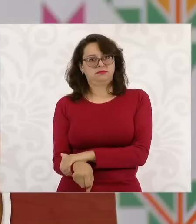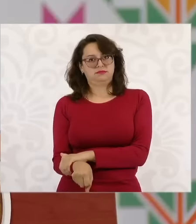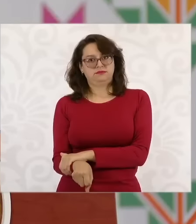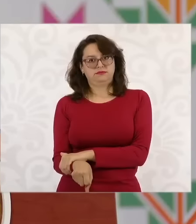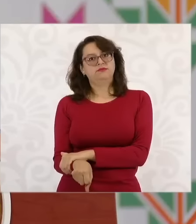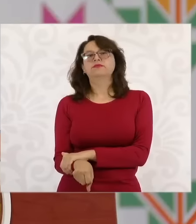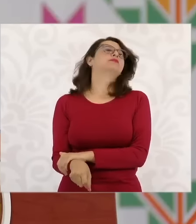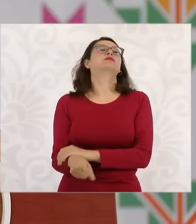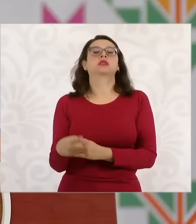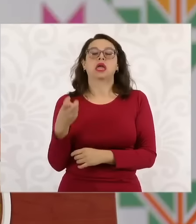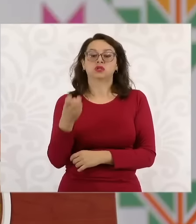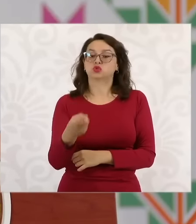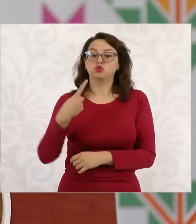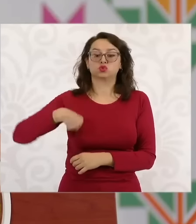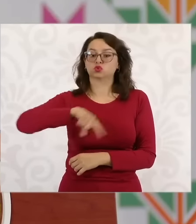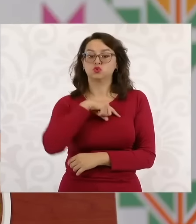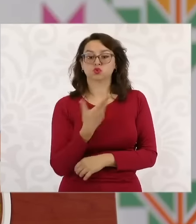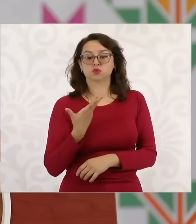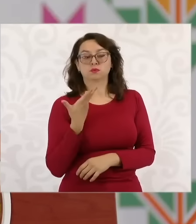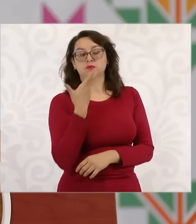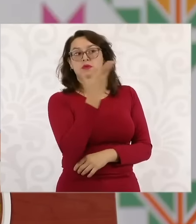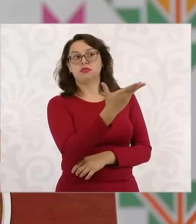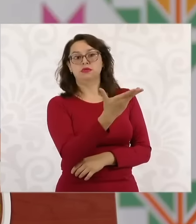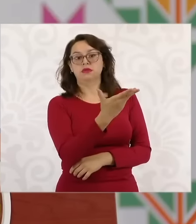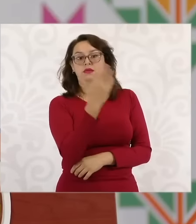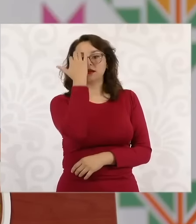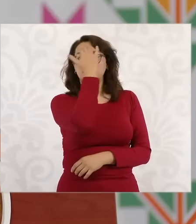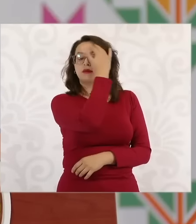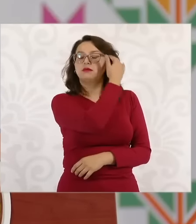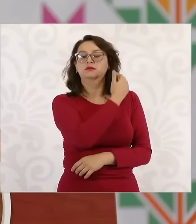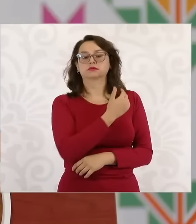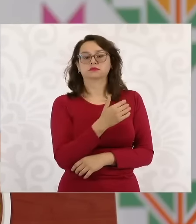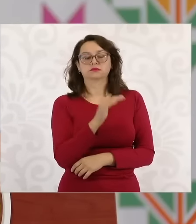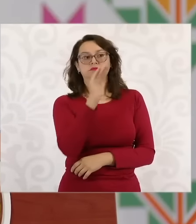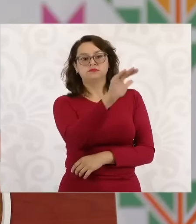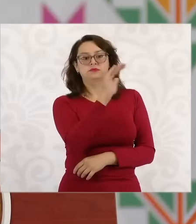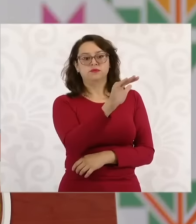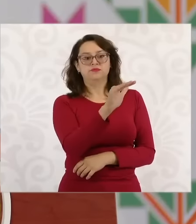lo que se pidió en esta reunión, se solicitó esta reunión desde Relaciones Exteriores, hablé con el